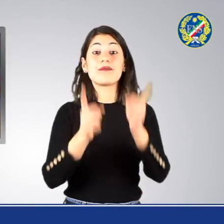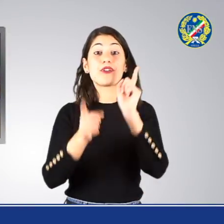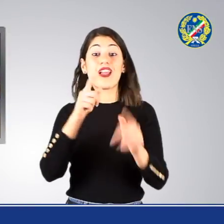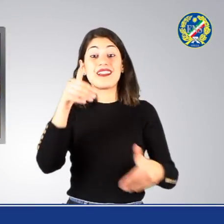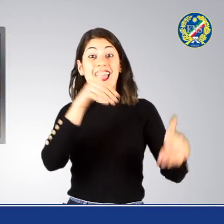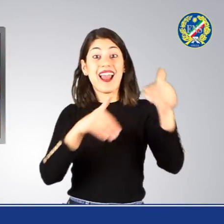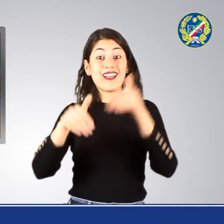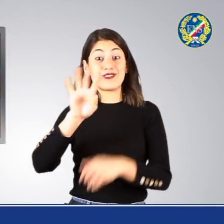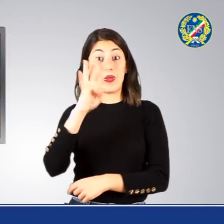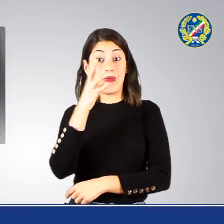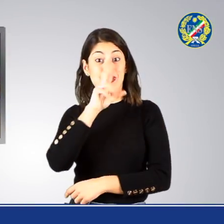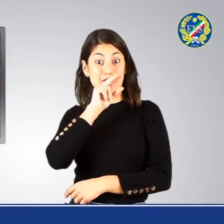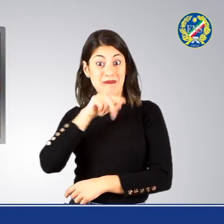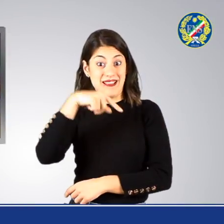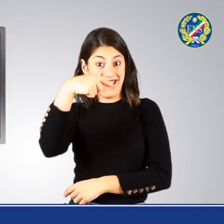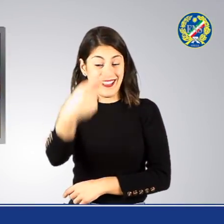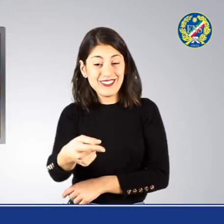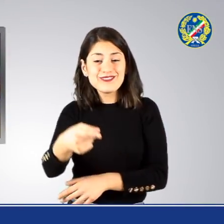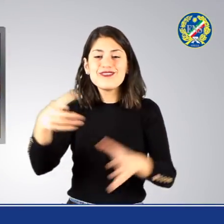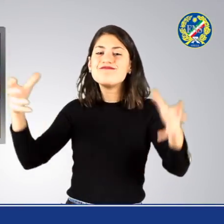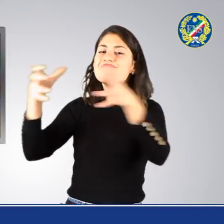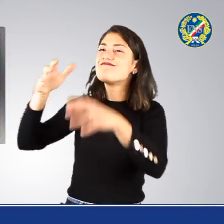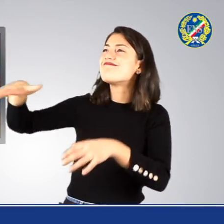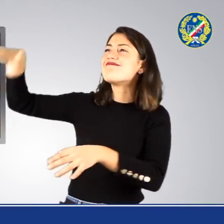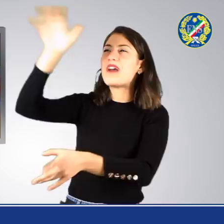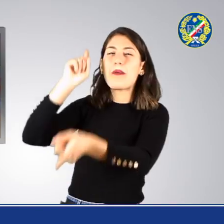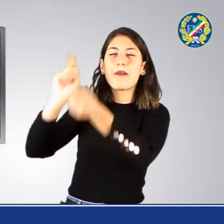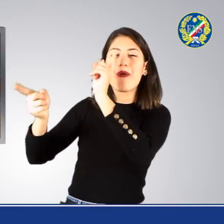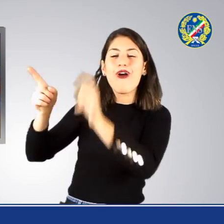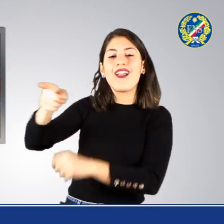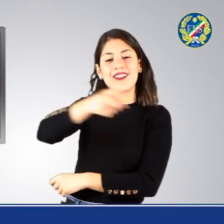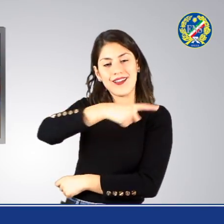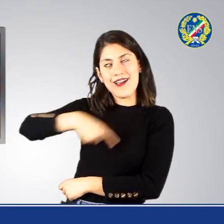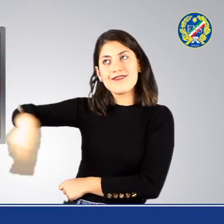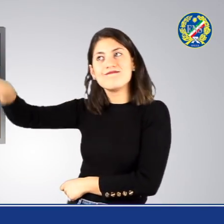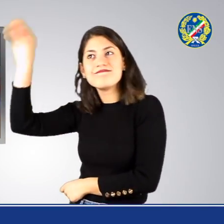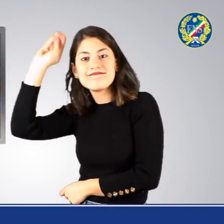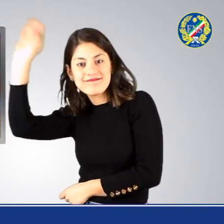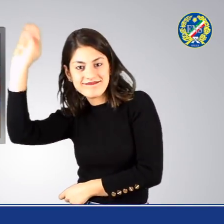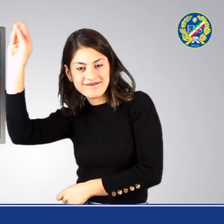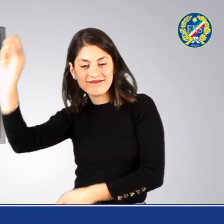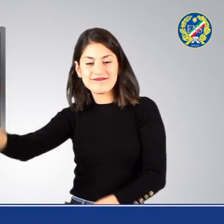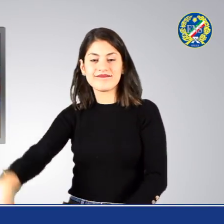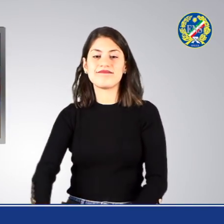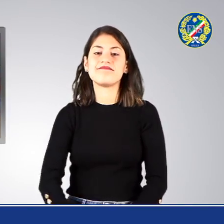Elezioni del 4 marzo: appello alle forze politiche e nostre richieste